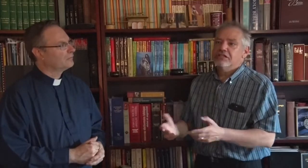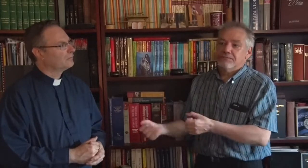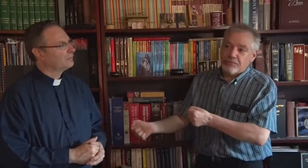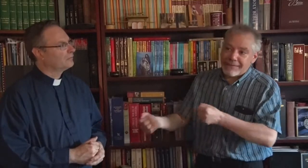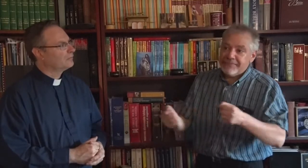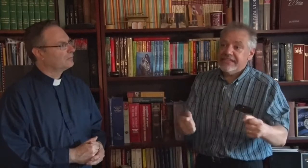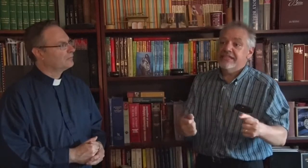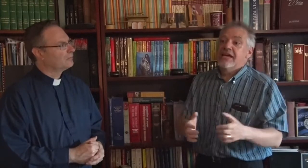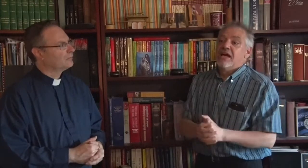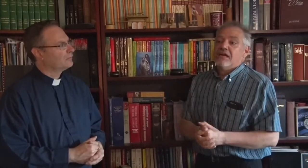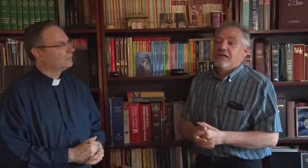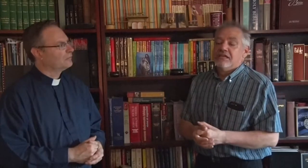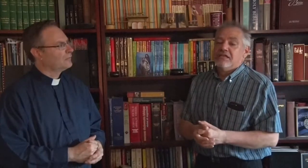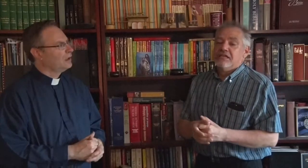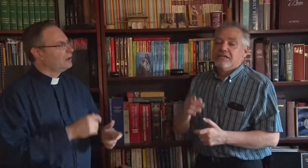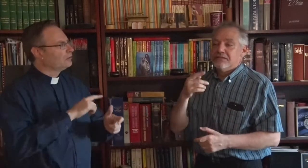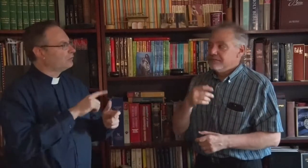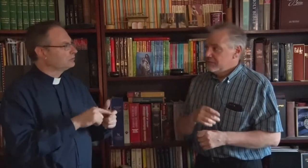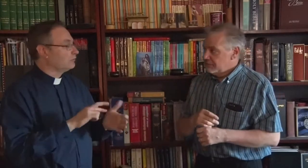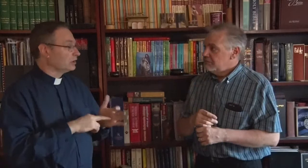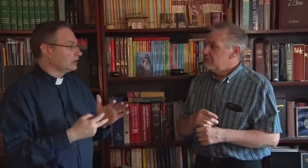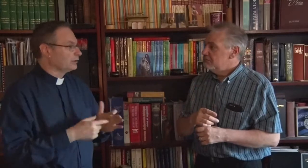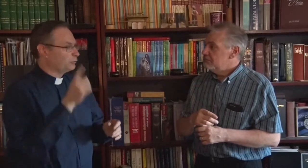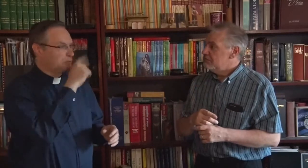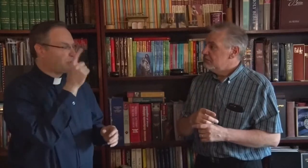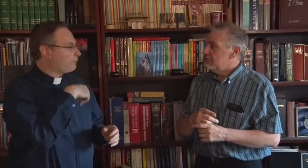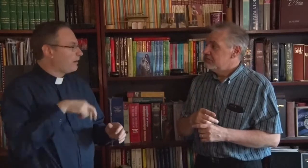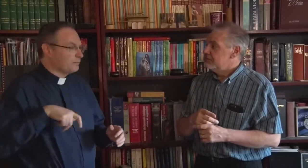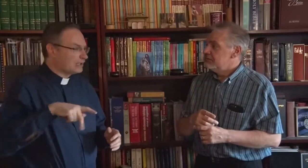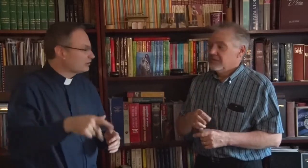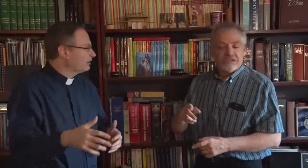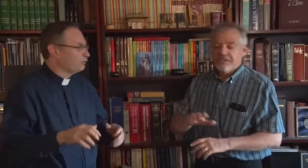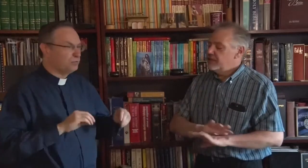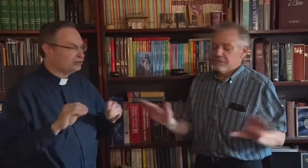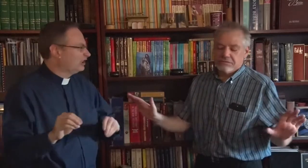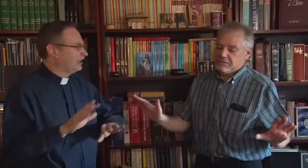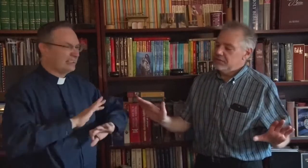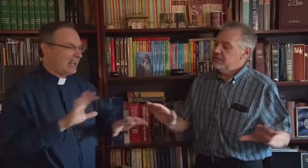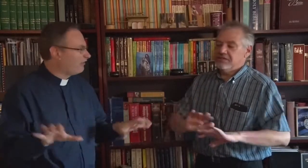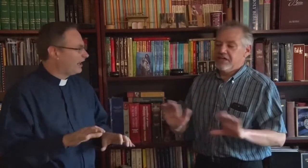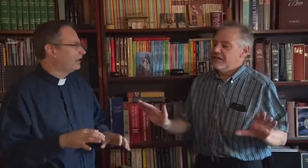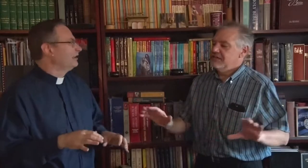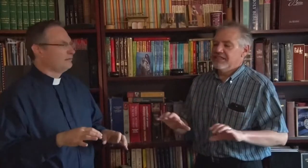pour m’amener… Donc cela veut dire que tu n’étais plus capable de marcher bouger, rien à faire. Non rien.